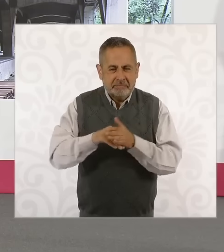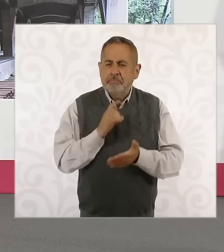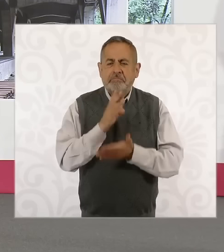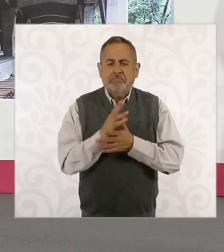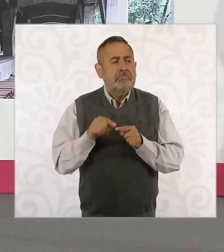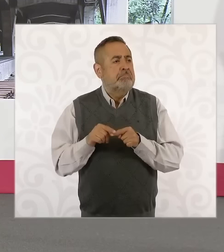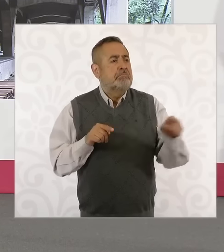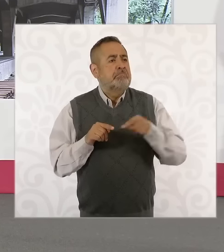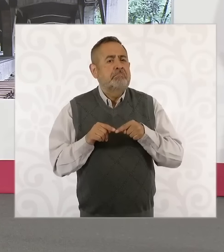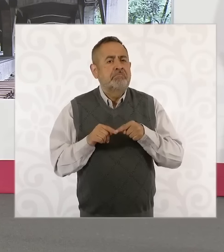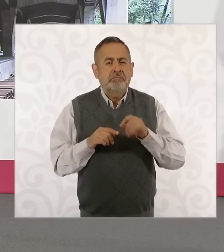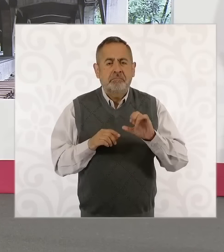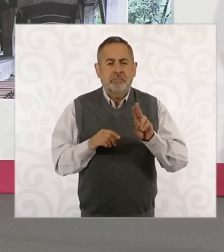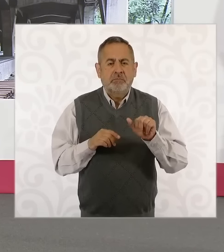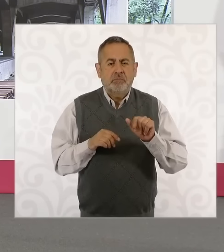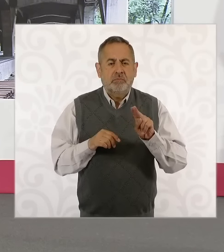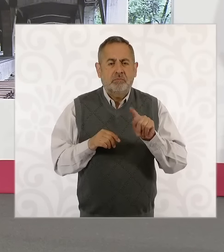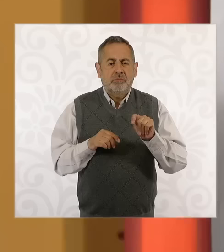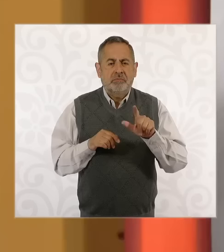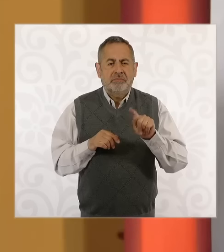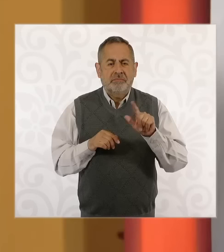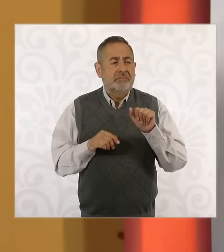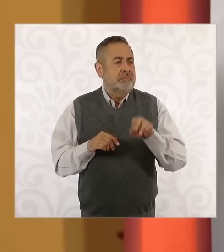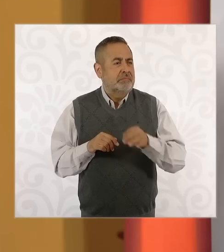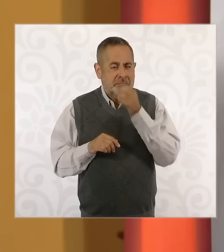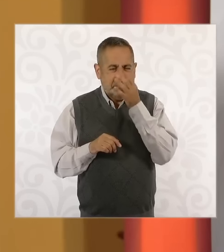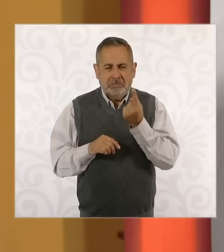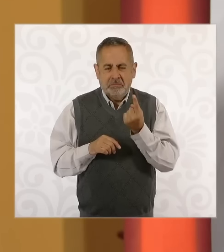términos de la capacidad total era una reducción. Ahorita no solo vamos a aprovechar la capacidad